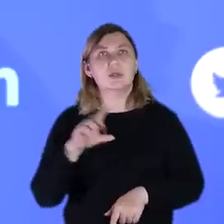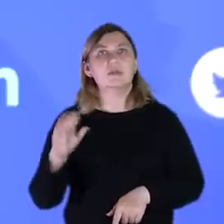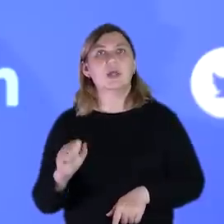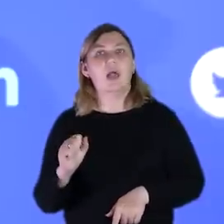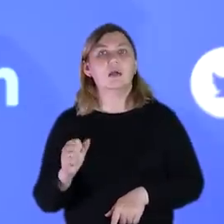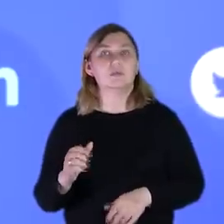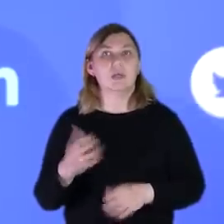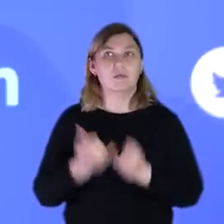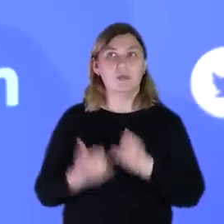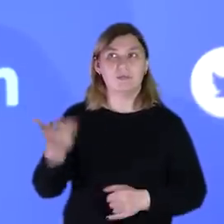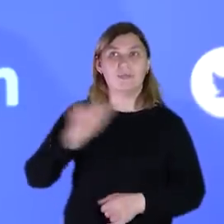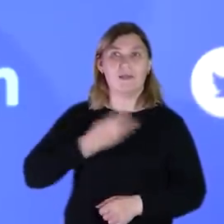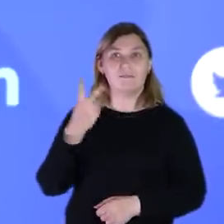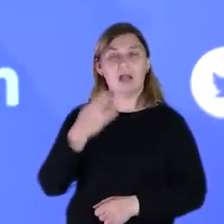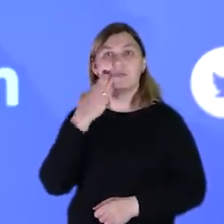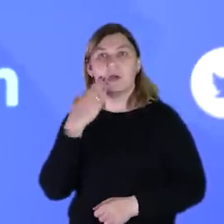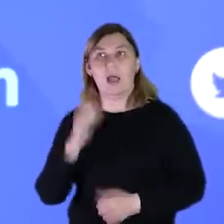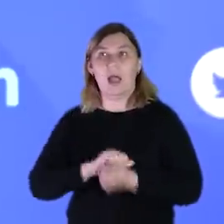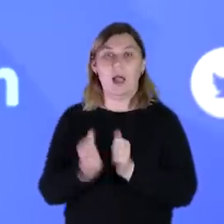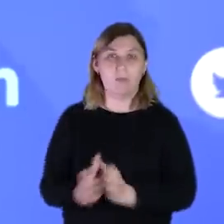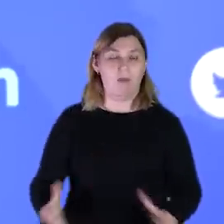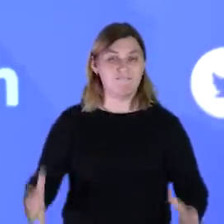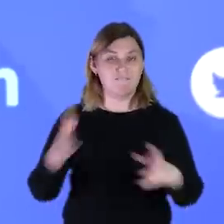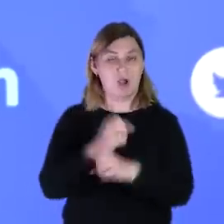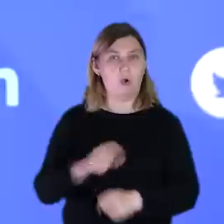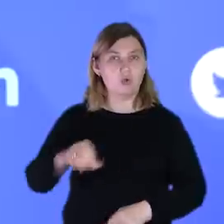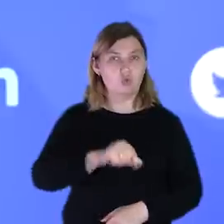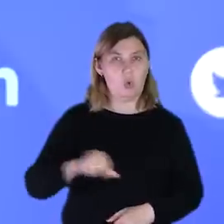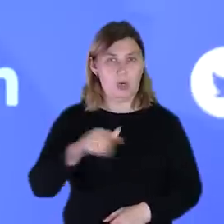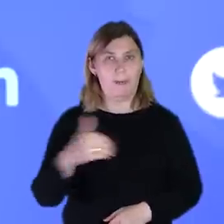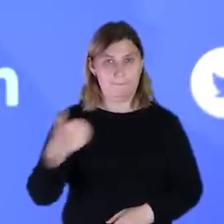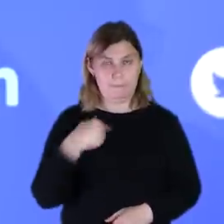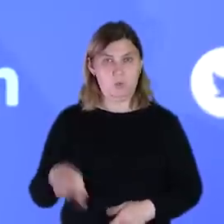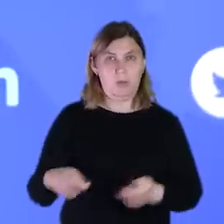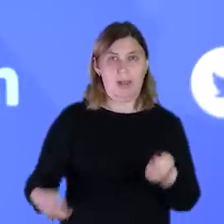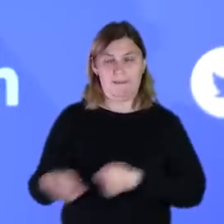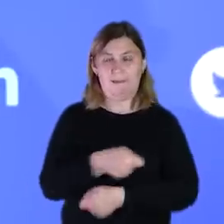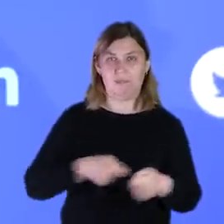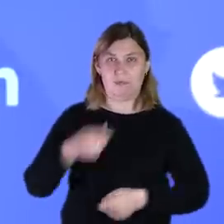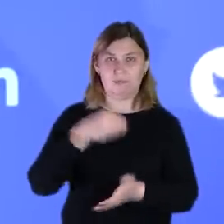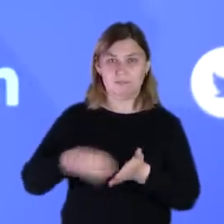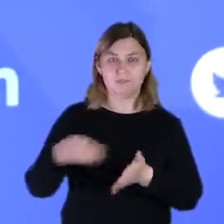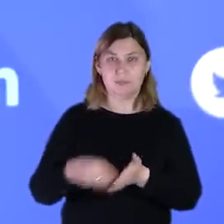dwa dolary lub worek soli (bo worek soli również był walutą, na podstawie której,